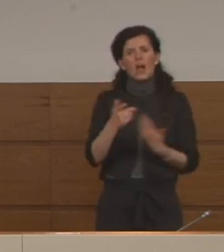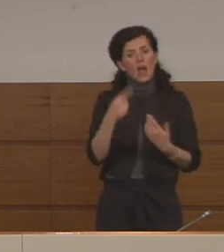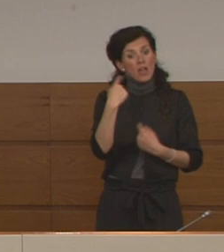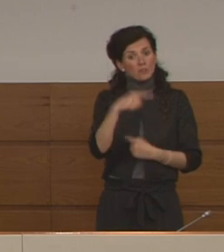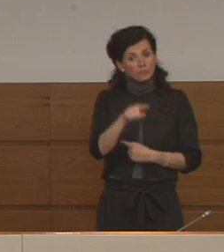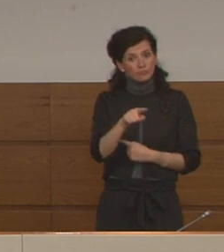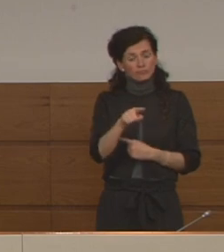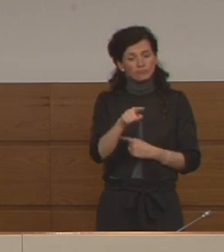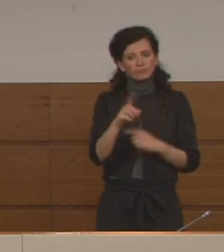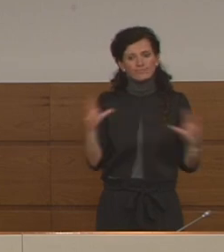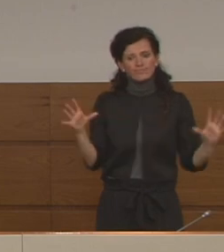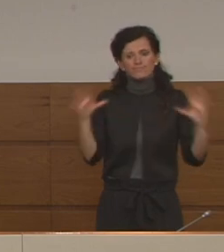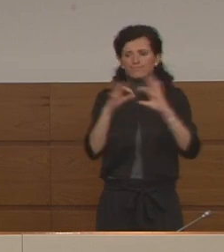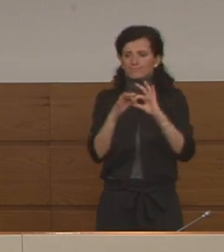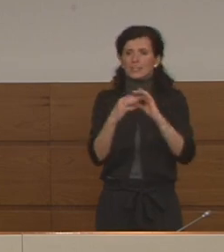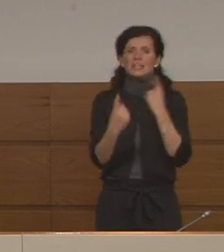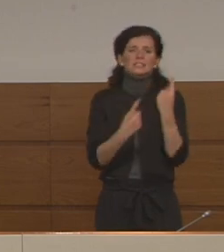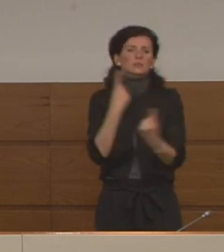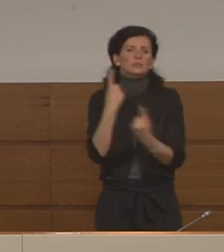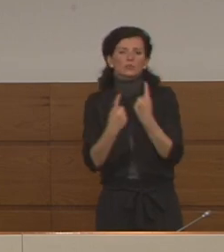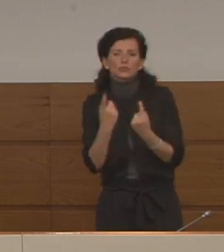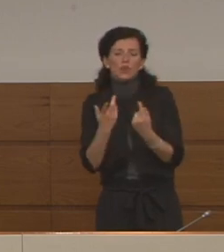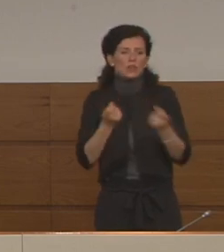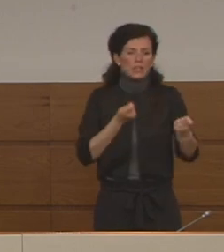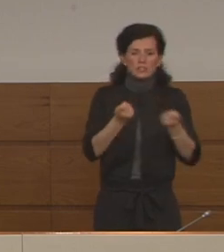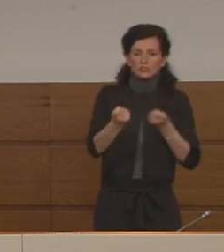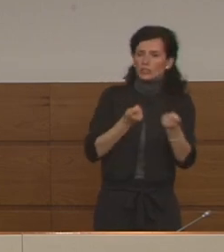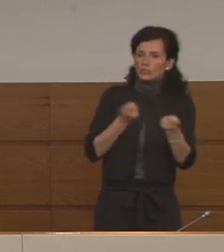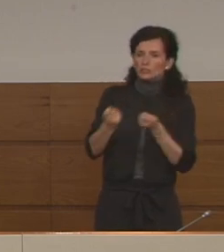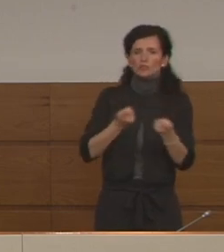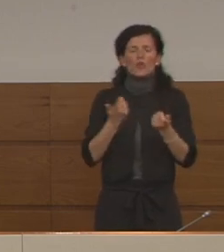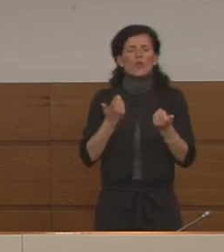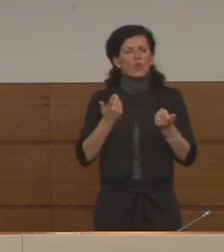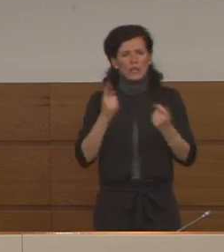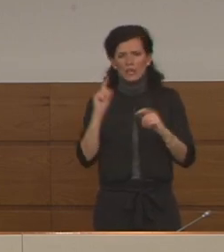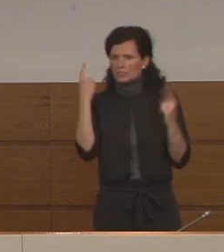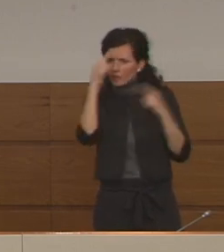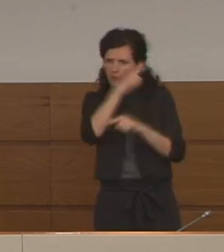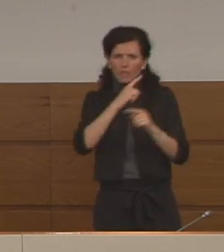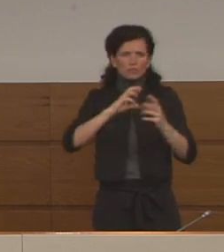situazioni come è la gestione complessa e difficile di questa emergenza.